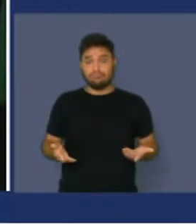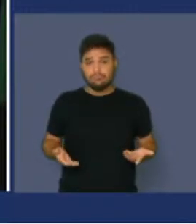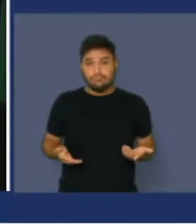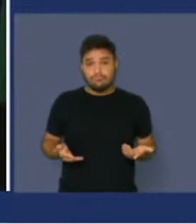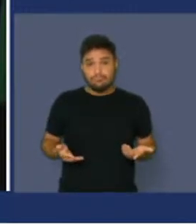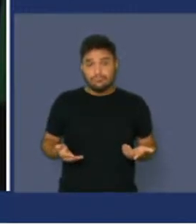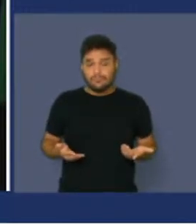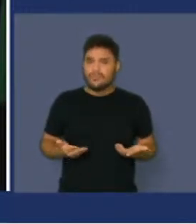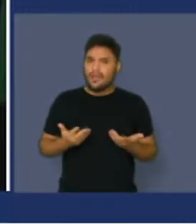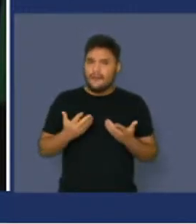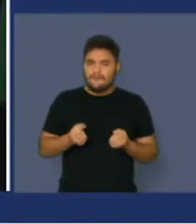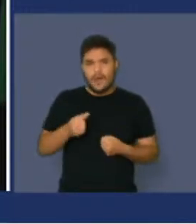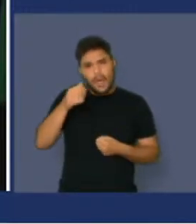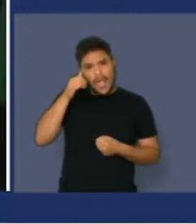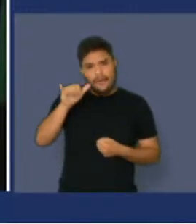UM POUCO A LÓGICA DO MERCADO DE TRABALHO, PARA QUE A GENTE